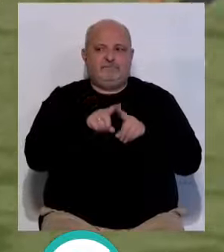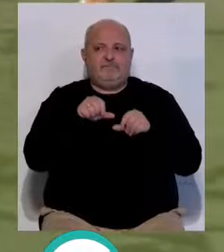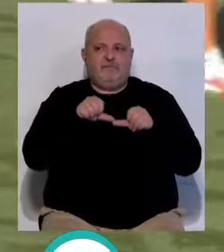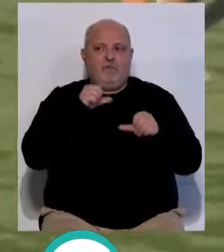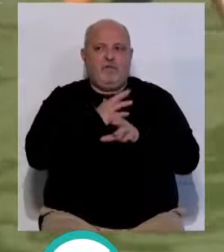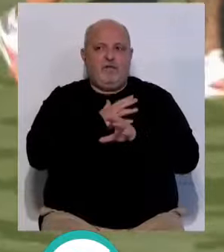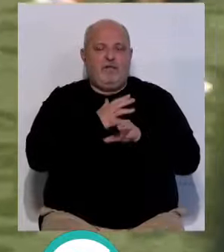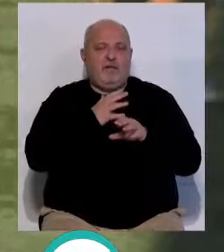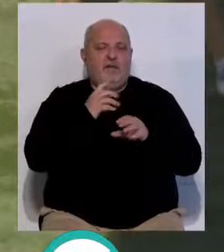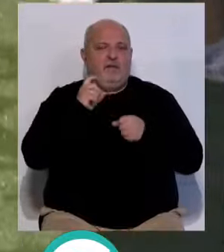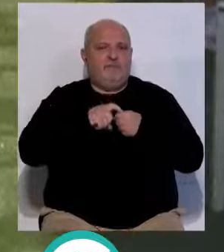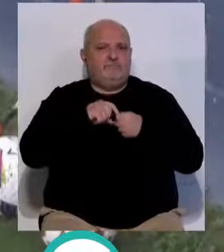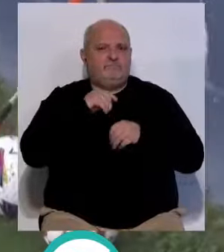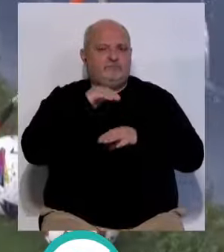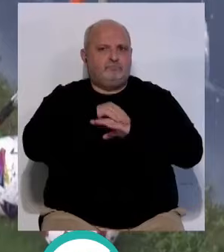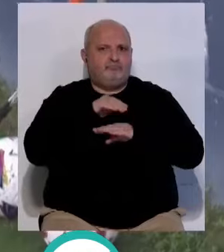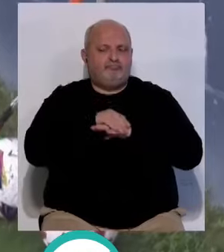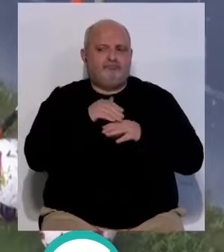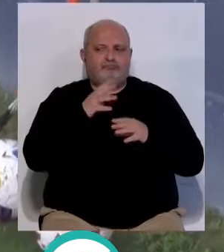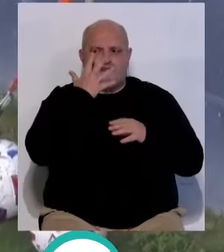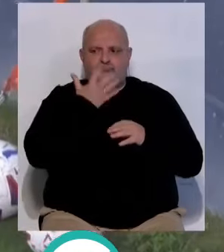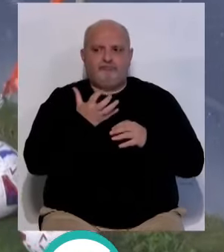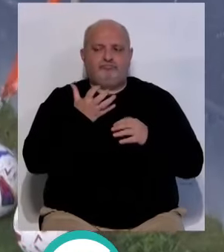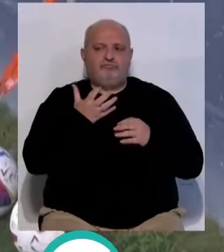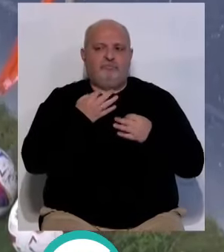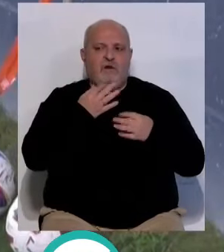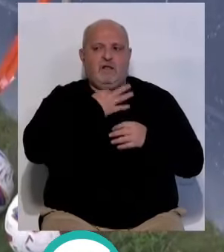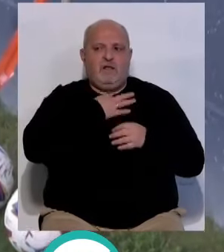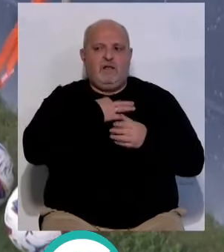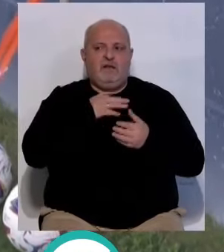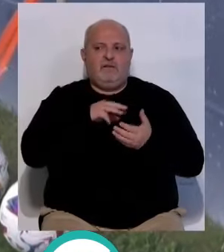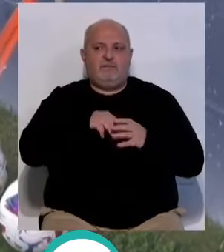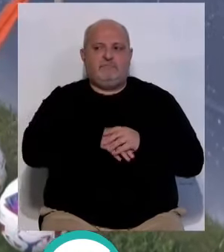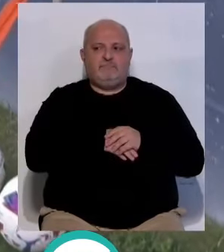pasada cuando jugaba cumplía era un jugador con con garantías en el eje de la zaga y este año